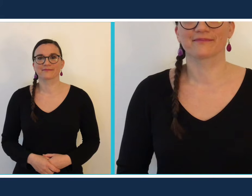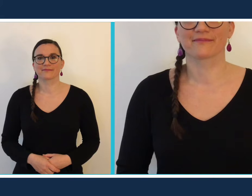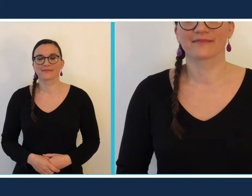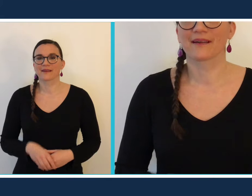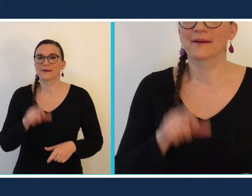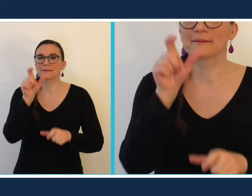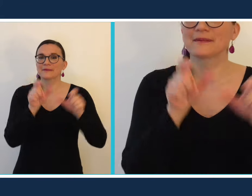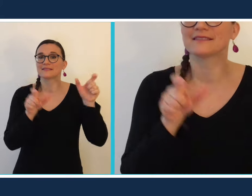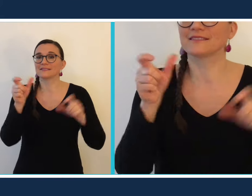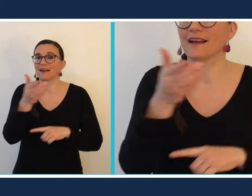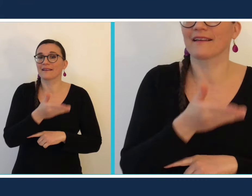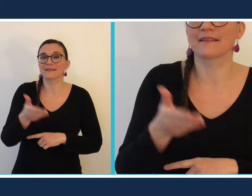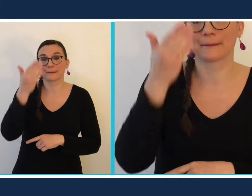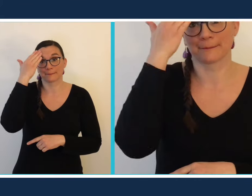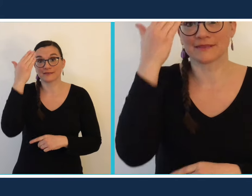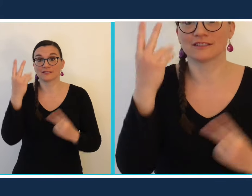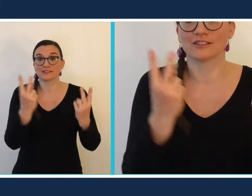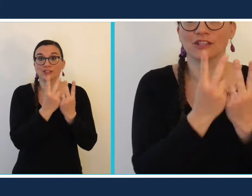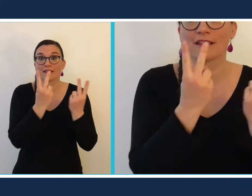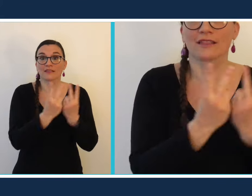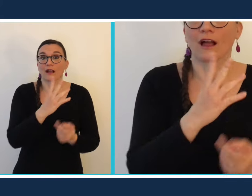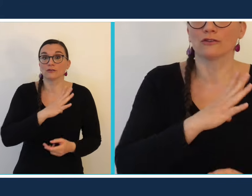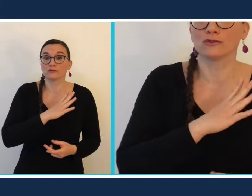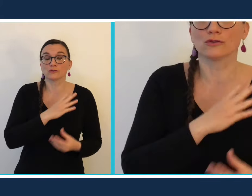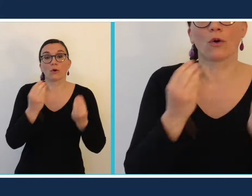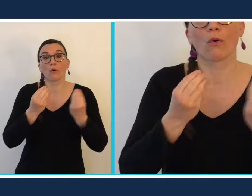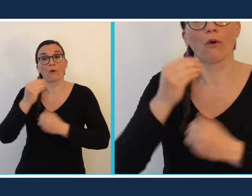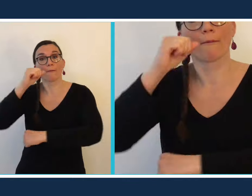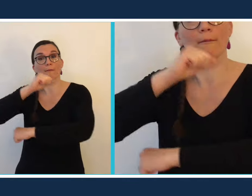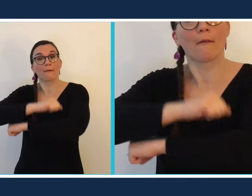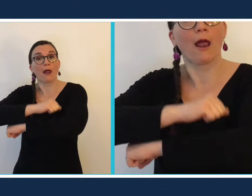Pour les personnes qui ont un jardin ou un balcon,